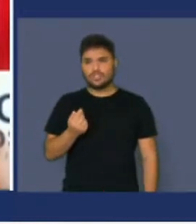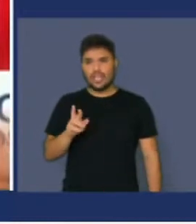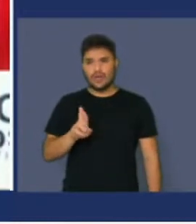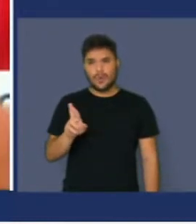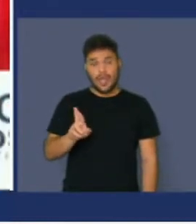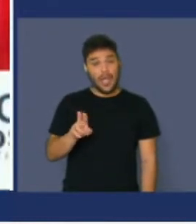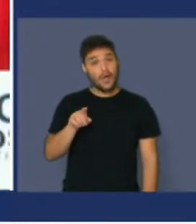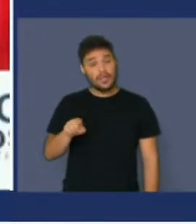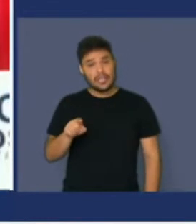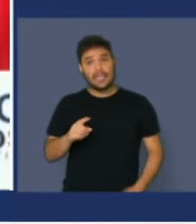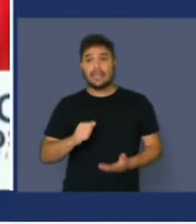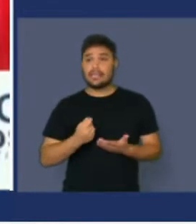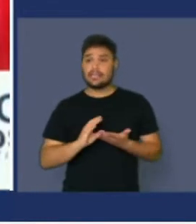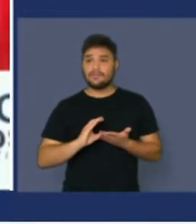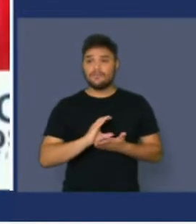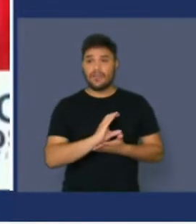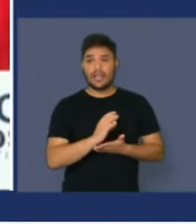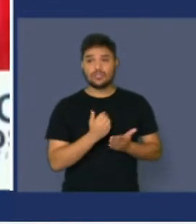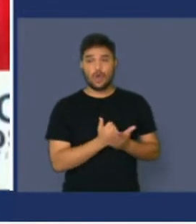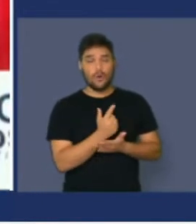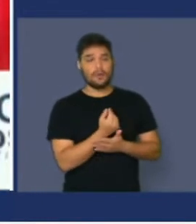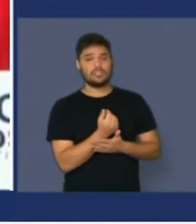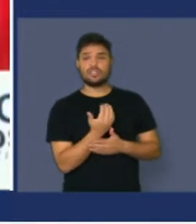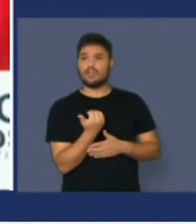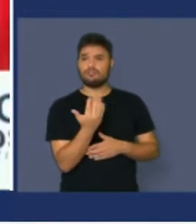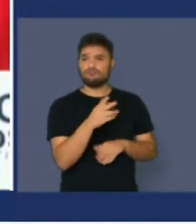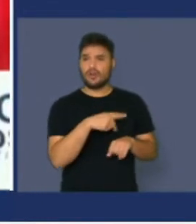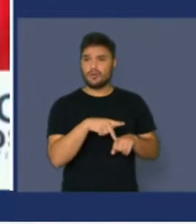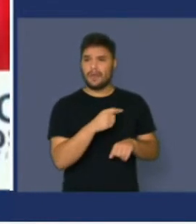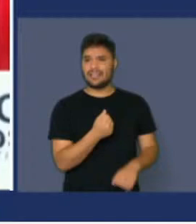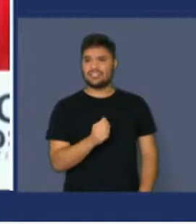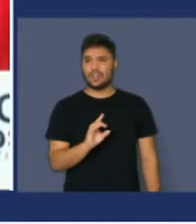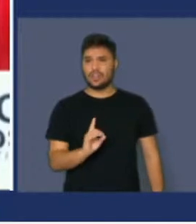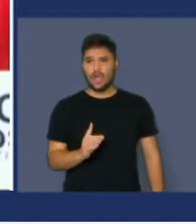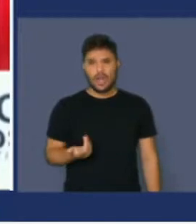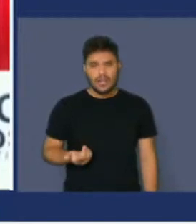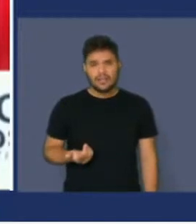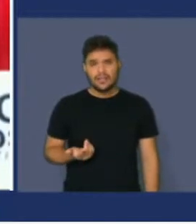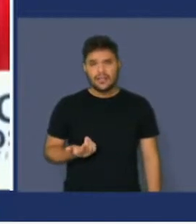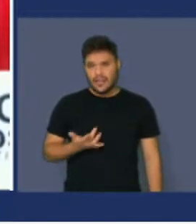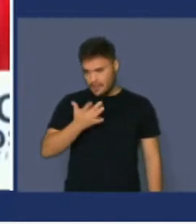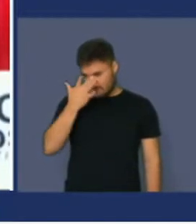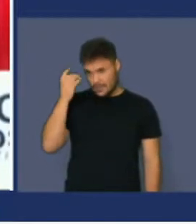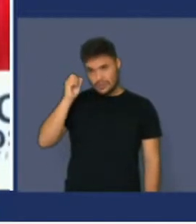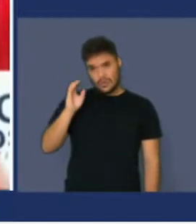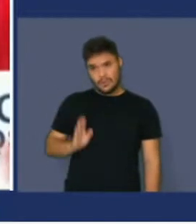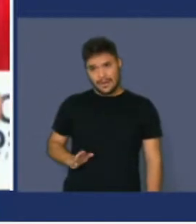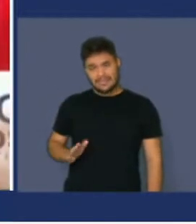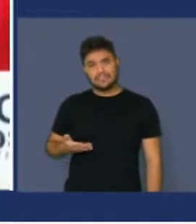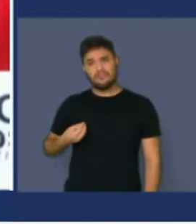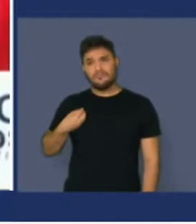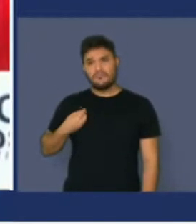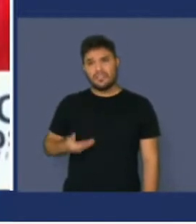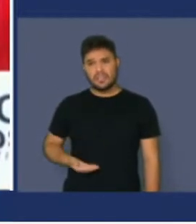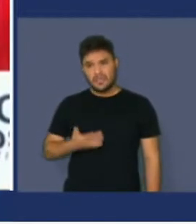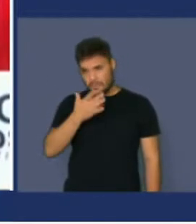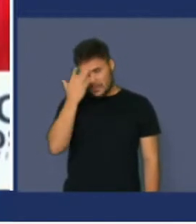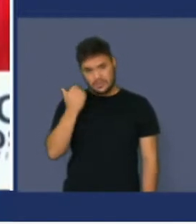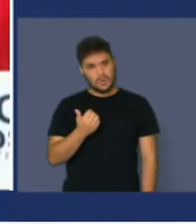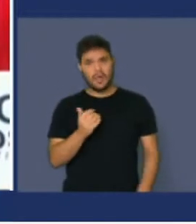ESTRANGEIRA, ISSO TEM QUE SER EXPLICADO, OS POBRES MORTAIS FICAM AQUI, OS EXCEPCIONAIS